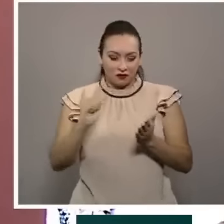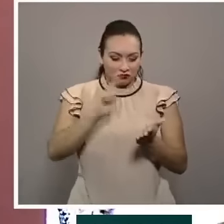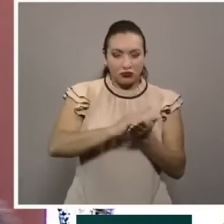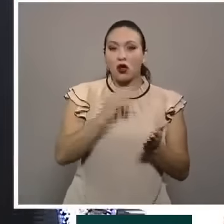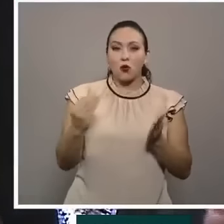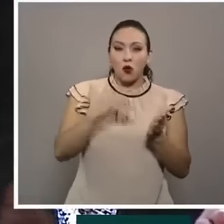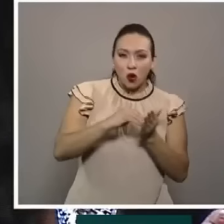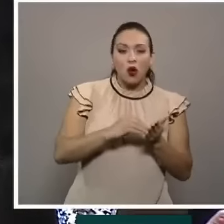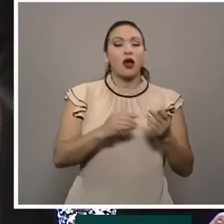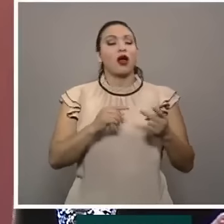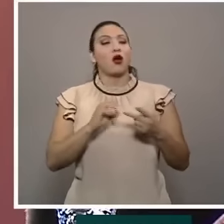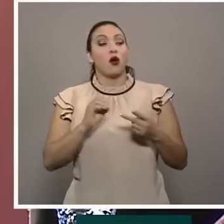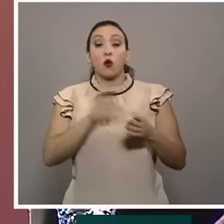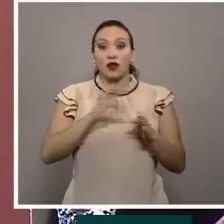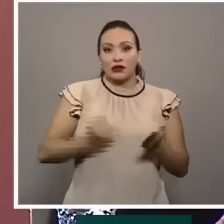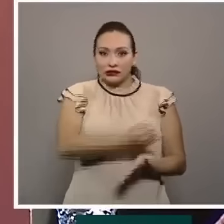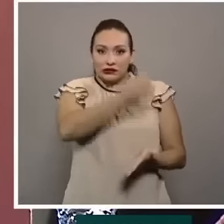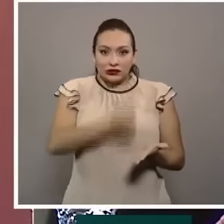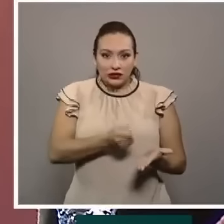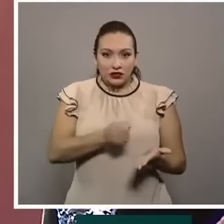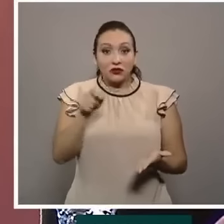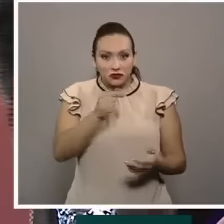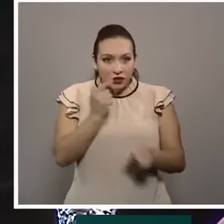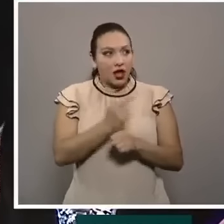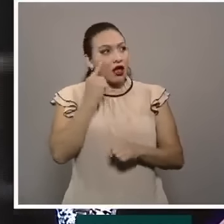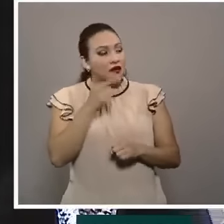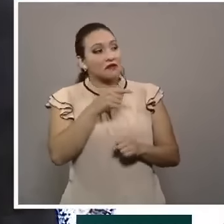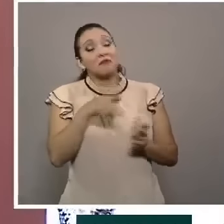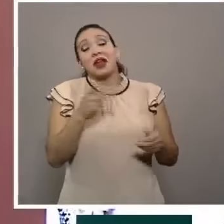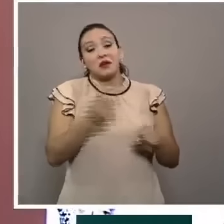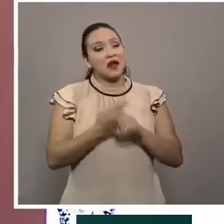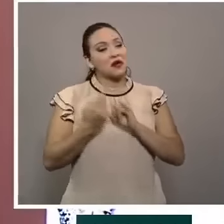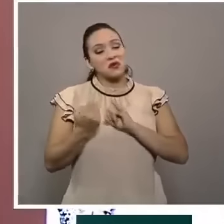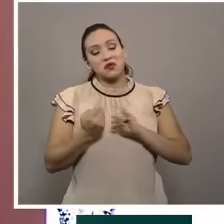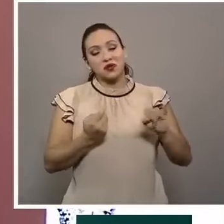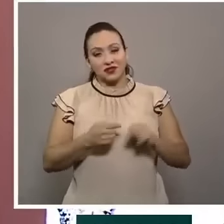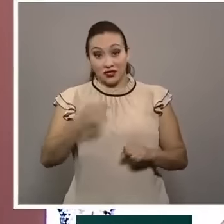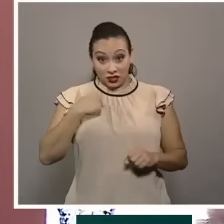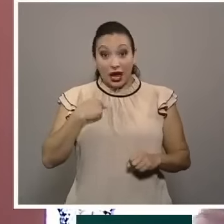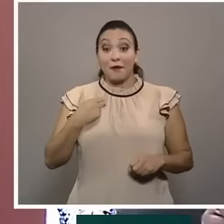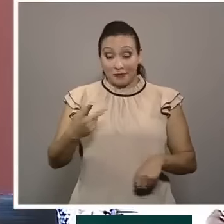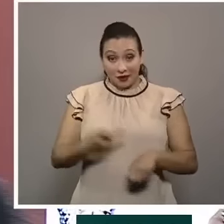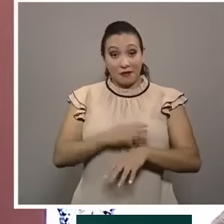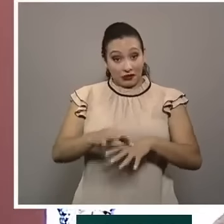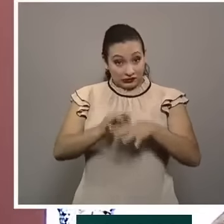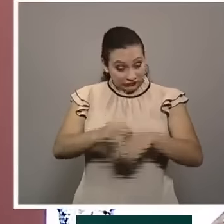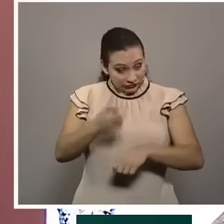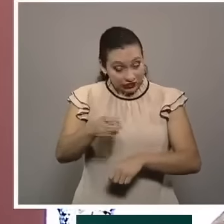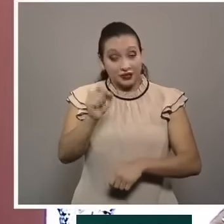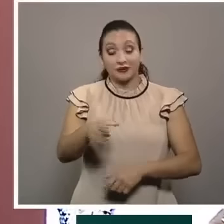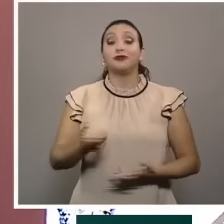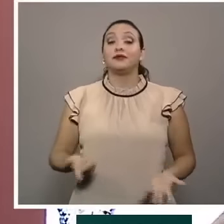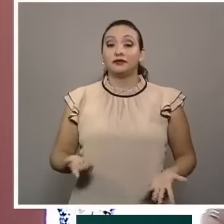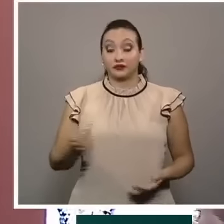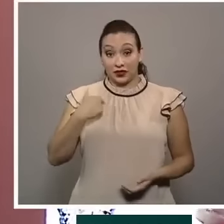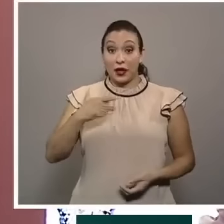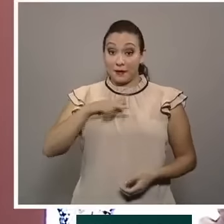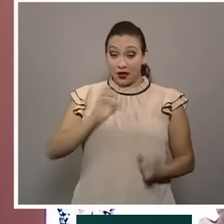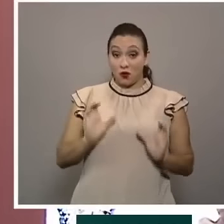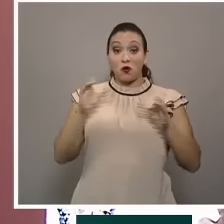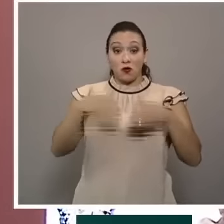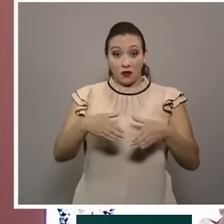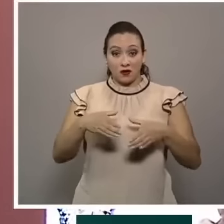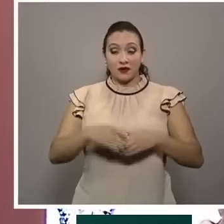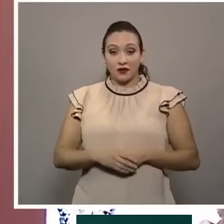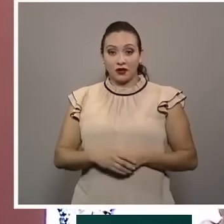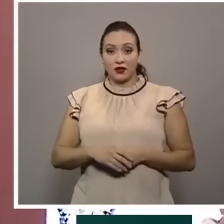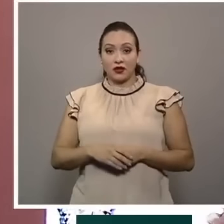dicta una sentencia. Yo viví esta experiencia. En mi comunidad llegaban los efectos de estas